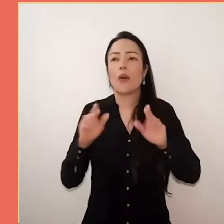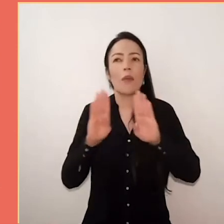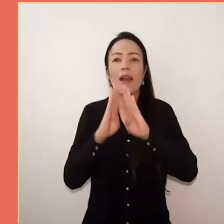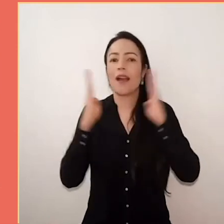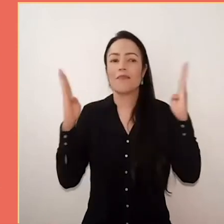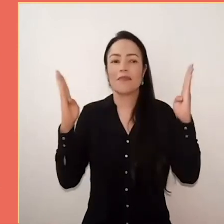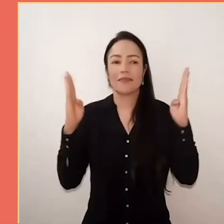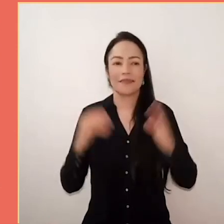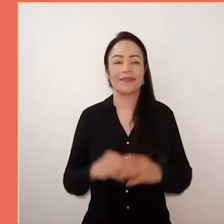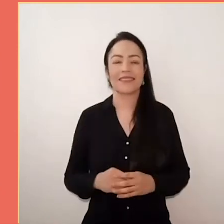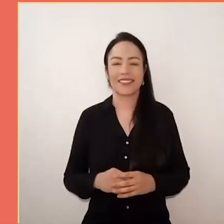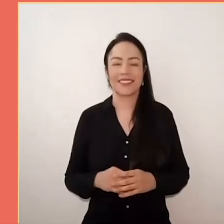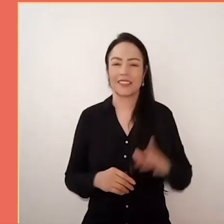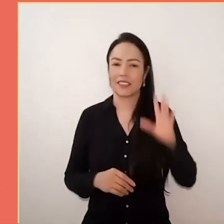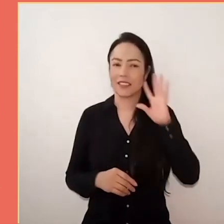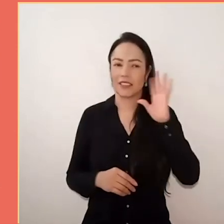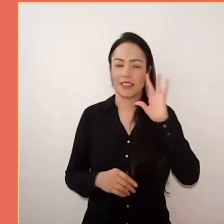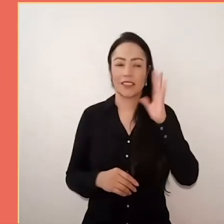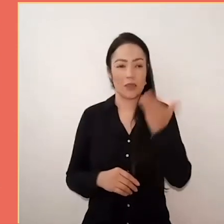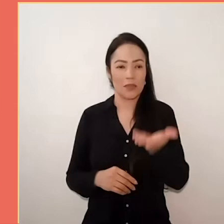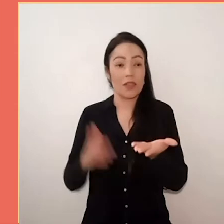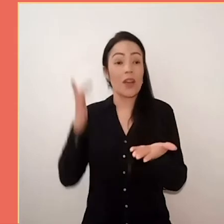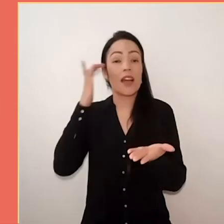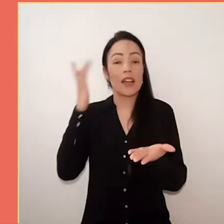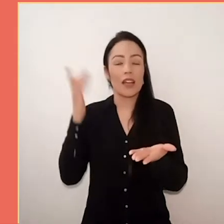até pensando nessa concepção de Paulo Freire,